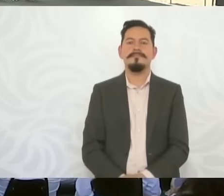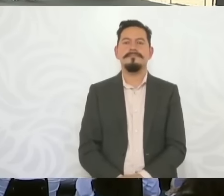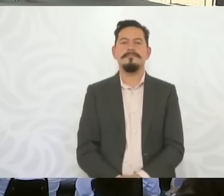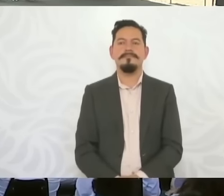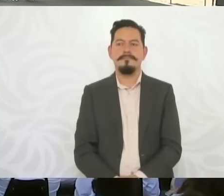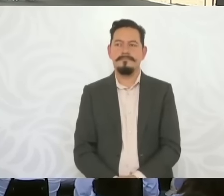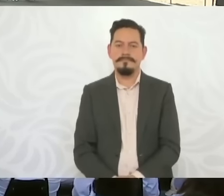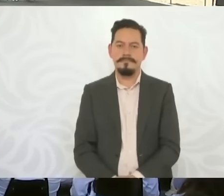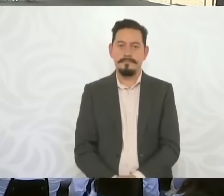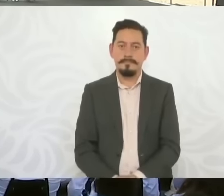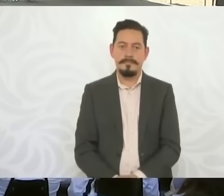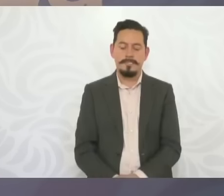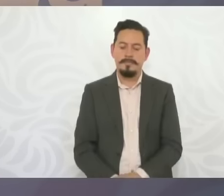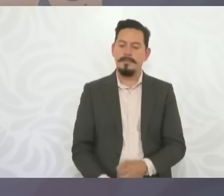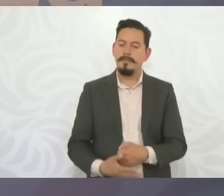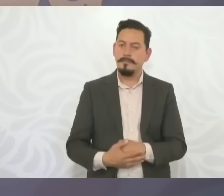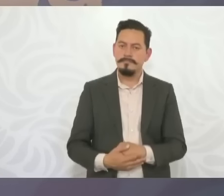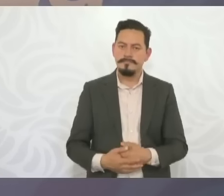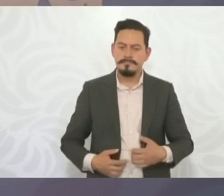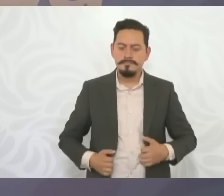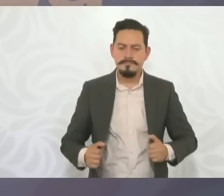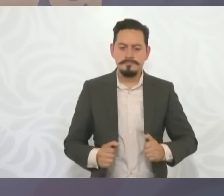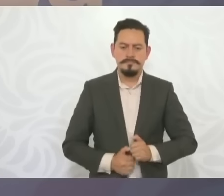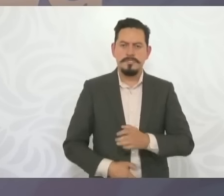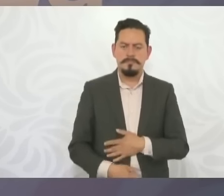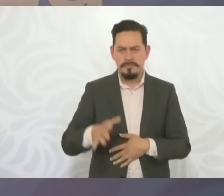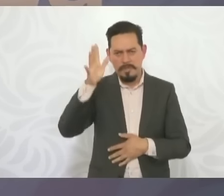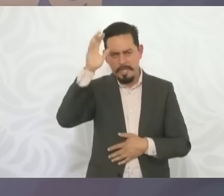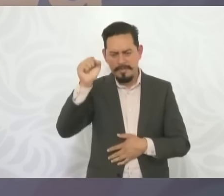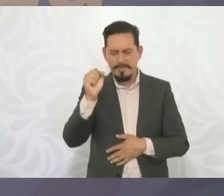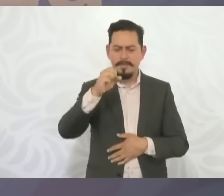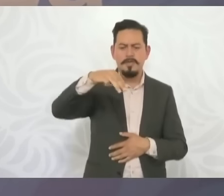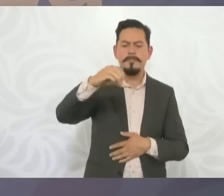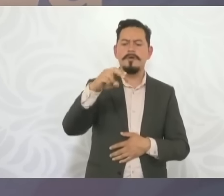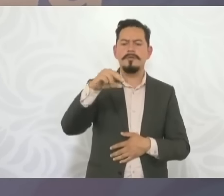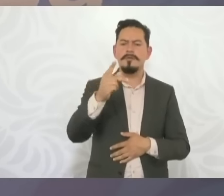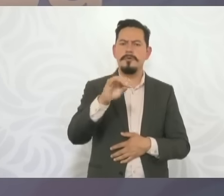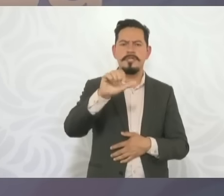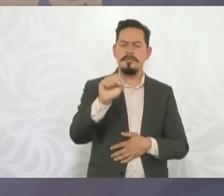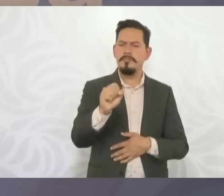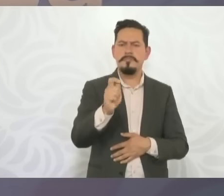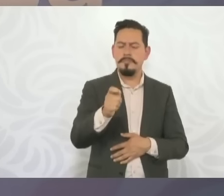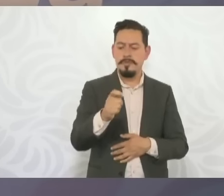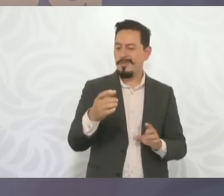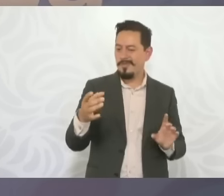en su renovado papel, el concepto de monopolio no les es aplicable porque sus actividades son